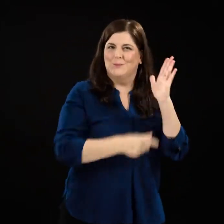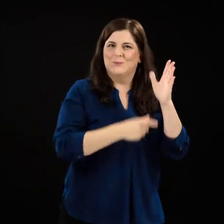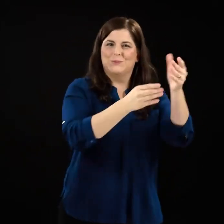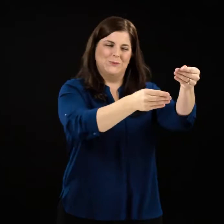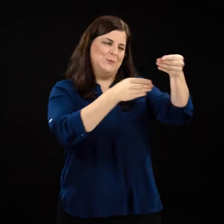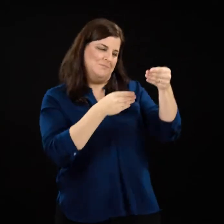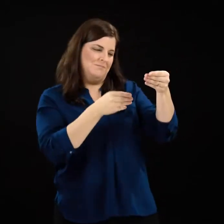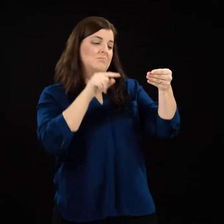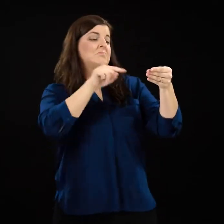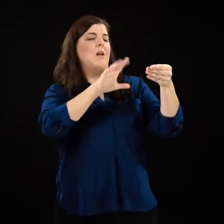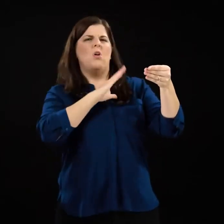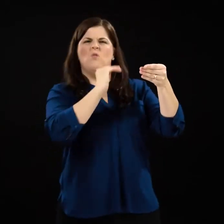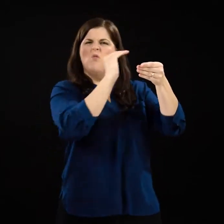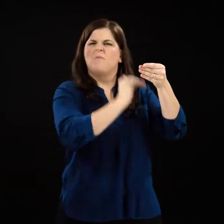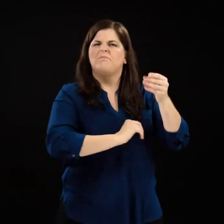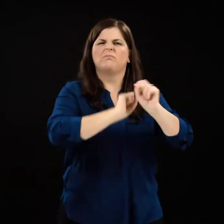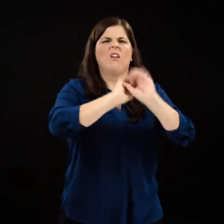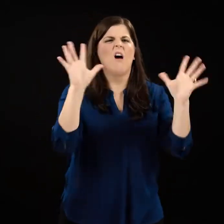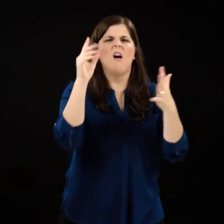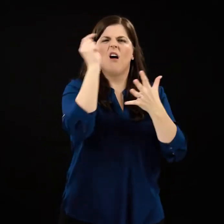qui figurent tous les mois sur la facture.